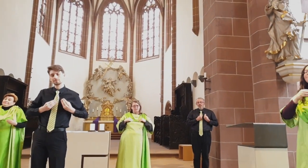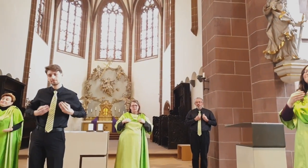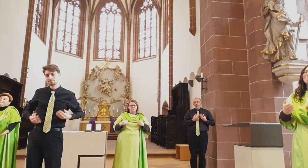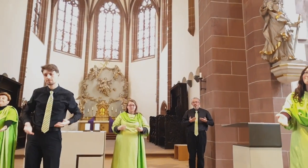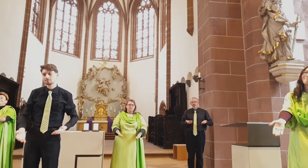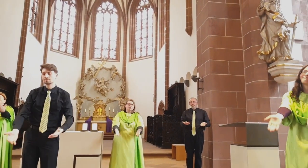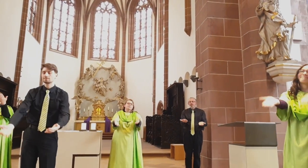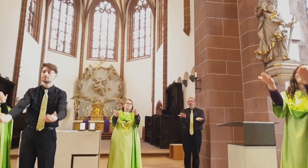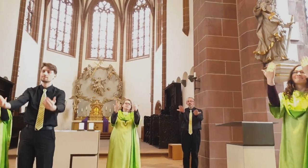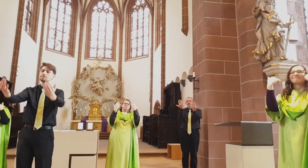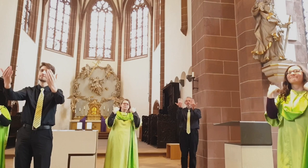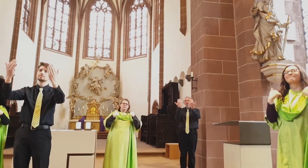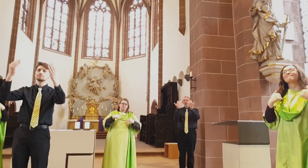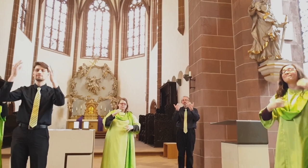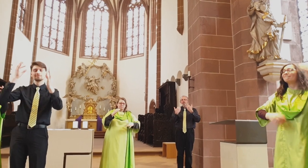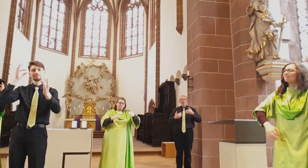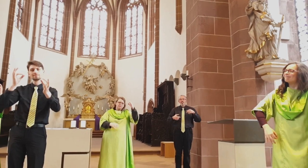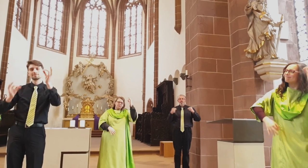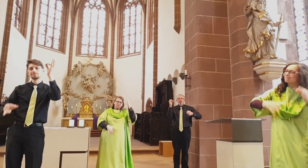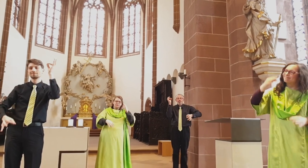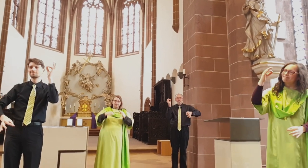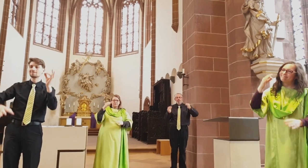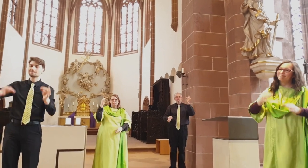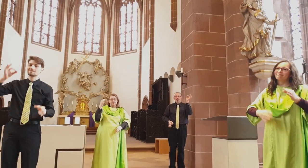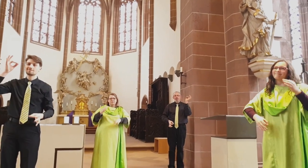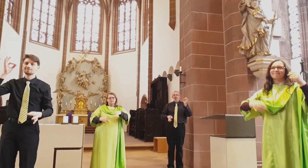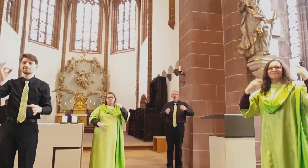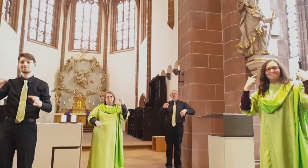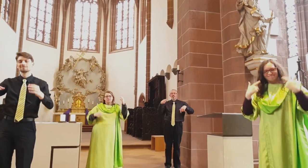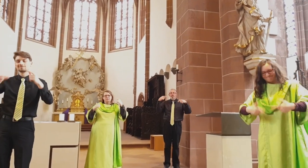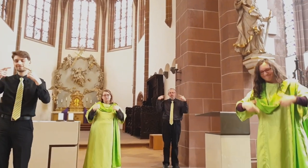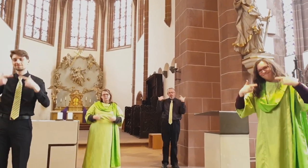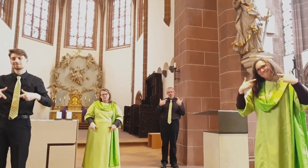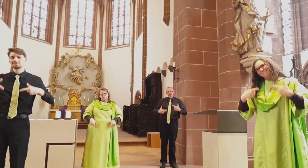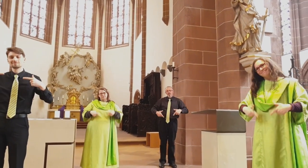Möchte mit dir spielen, scherzen,